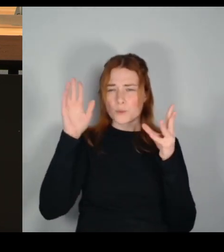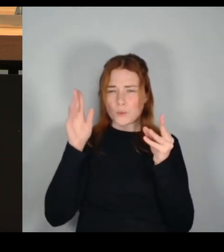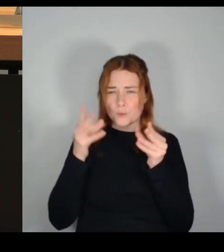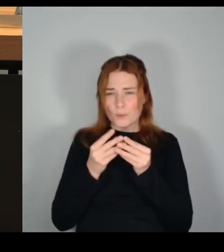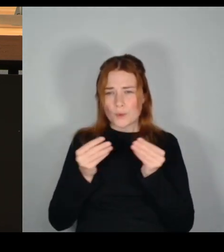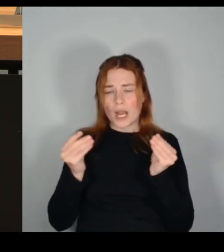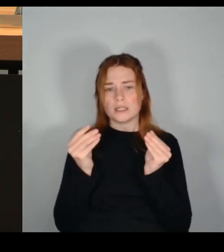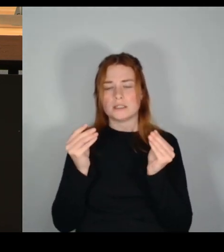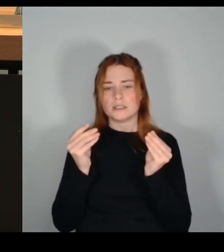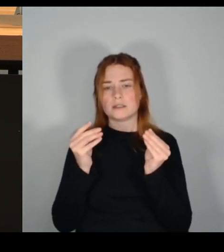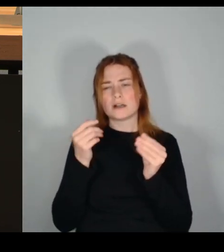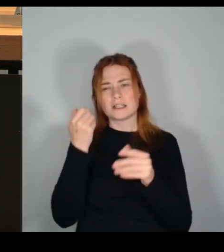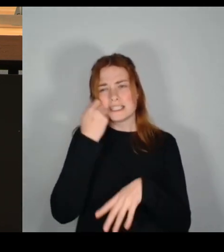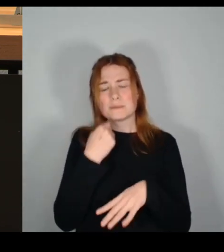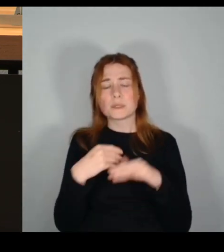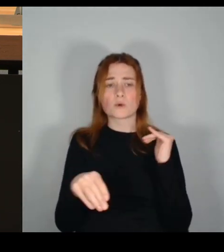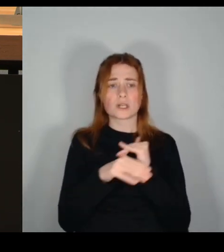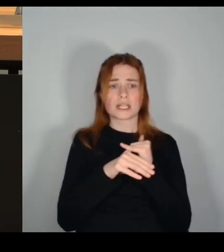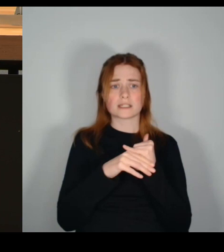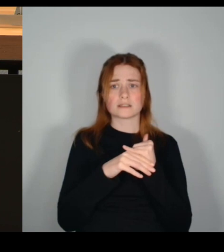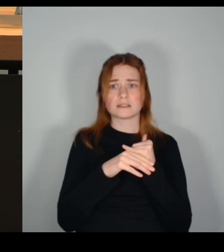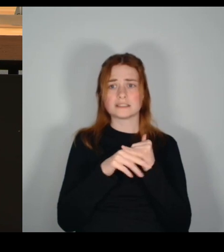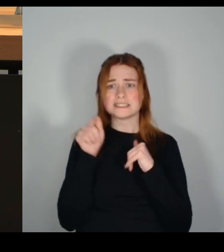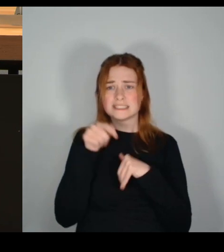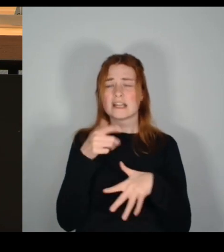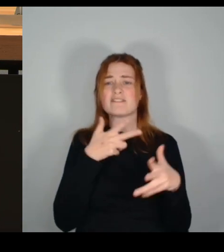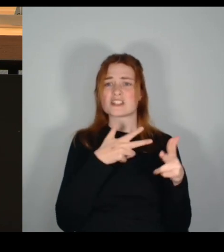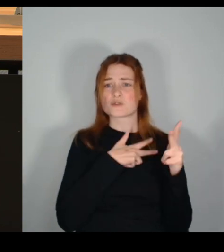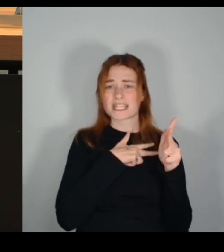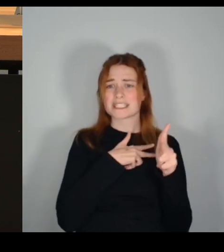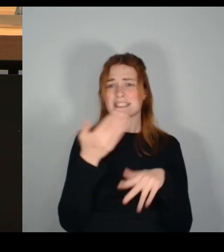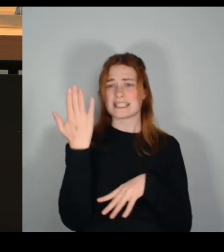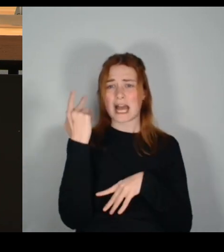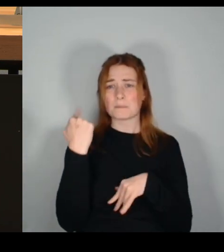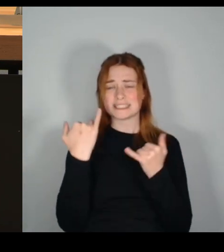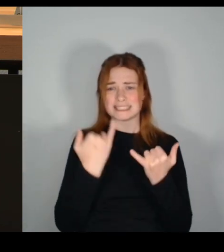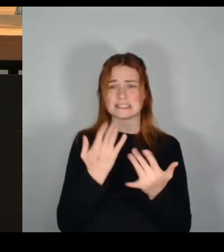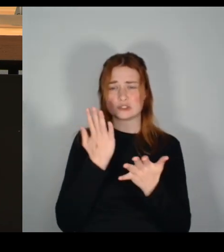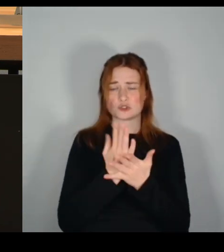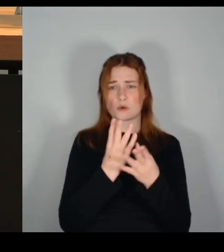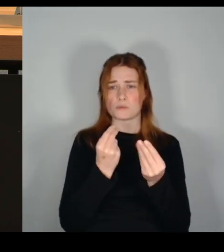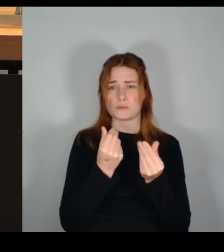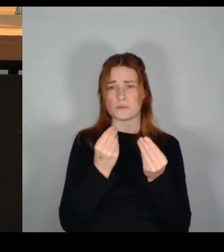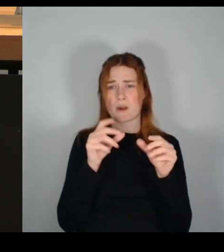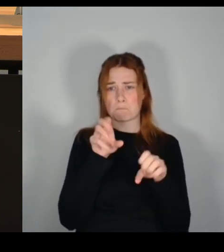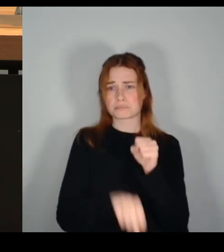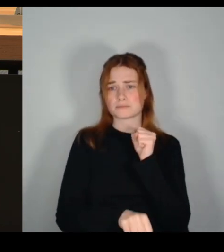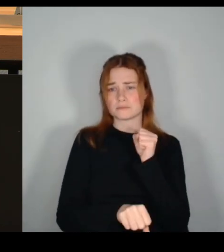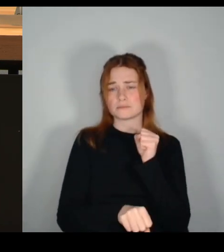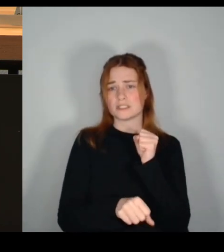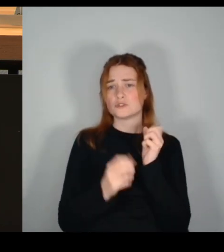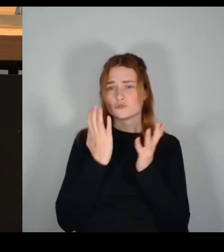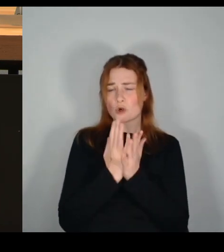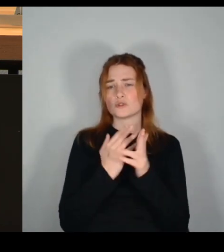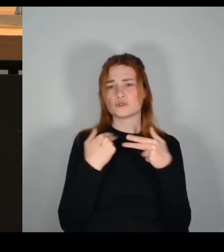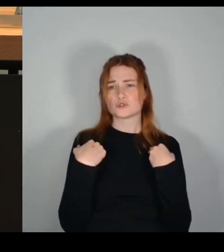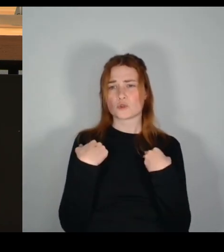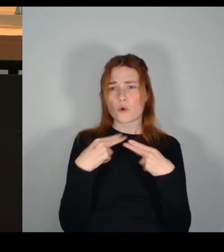wird gerade gebrochen und Jesidinnen, genau wie unsere humanitären Grundsätze damit hemmungslos verraten.